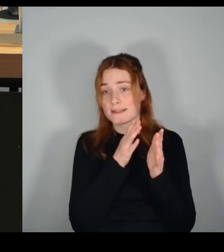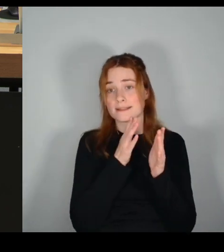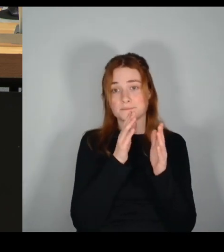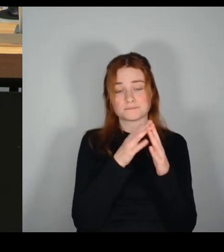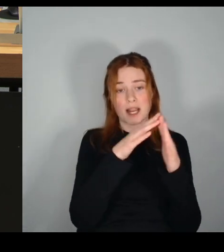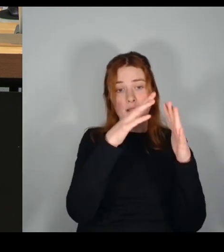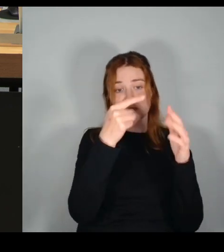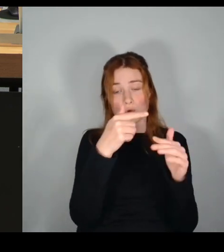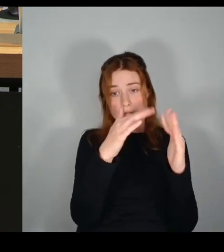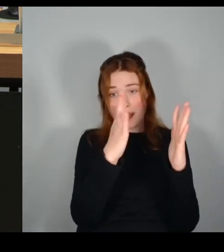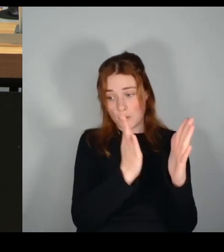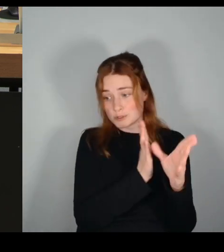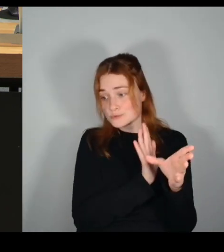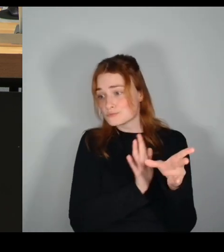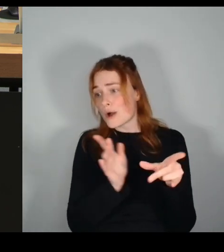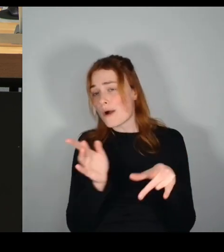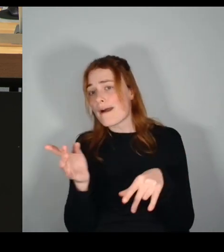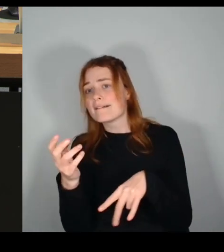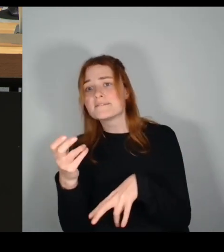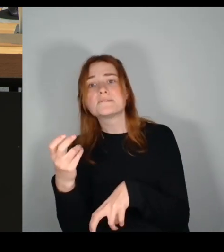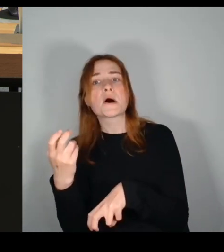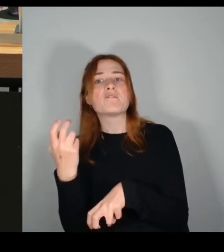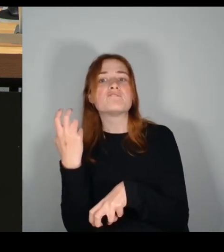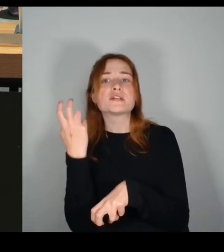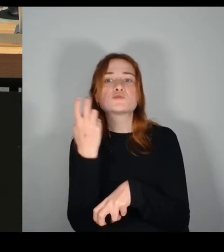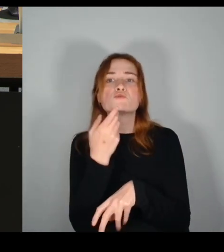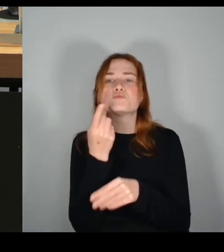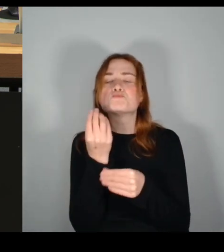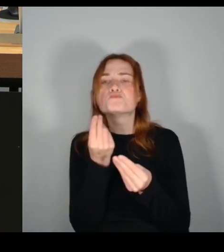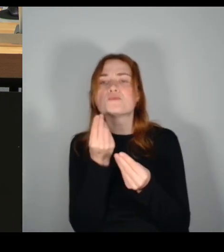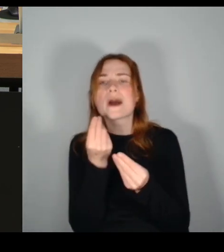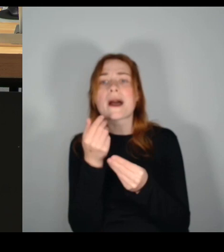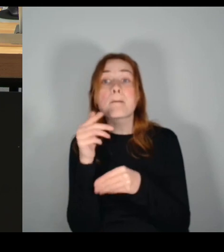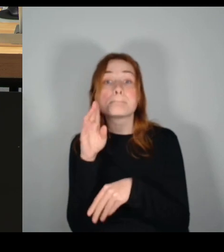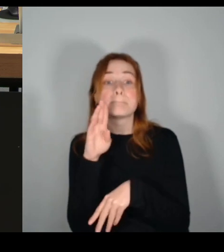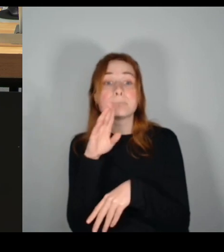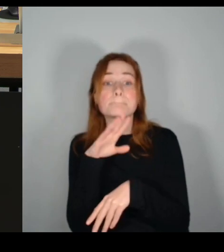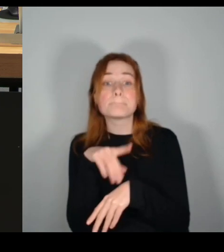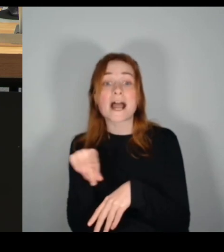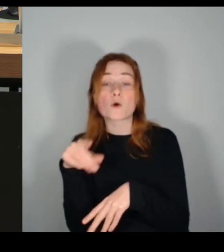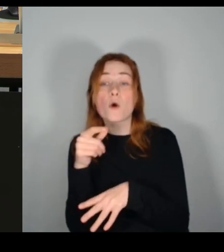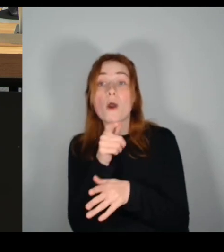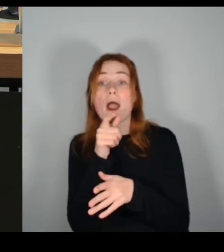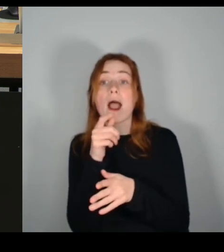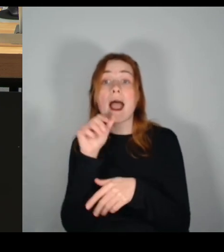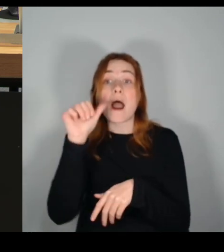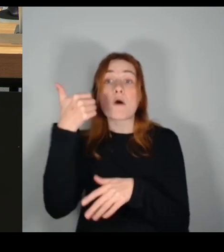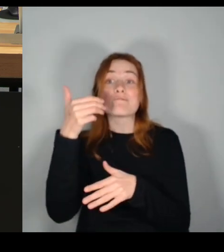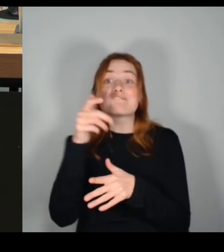in Pankow die Hauptverantwortung? Wer hat eigentlich in den letzten Jahren als Baustadtrat Stadtrat oder Stadträtin darauf geschaut, ob da